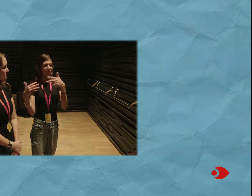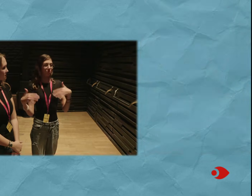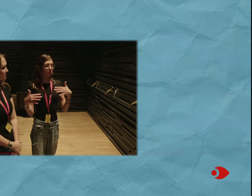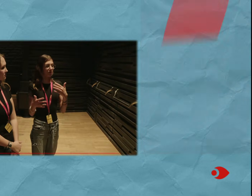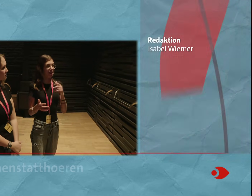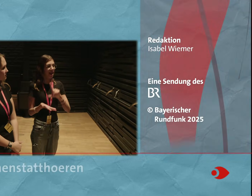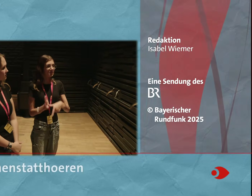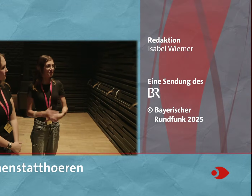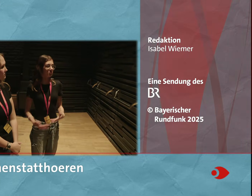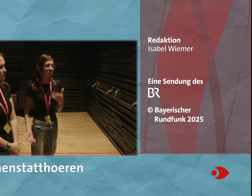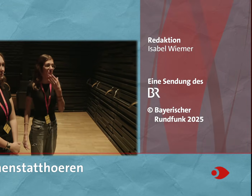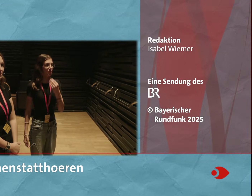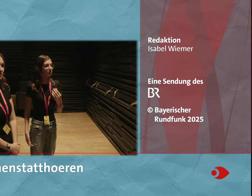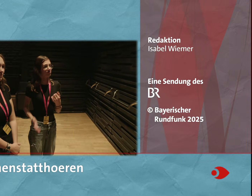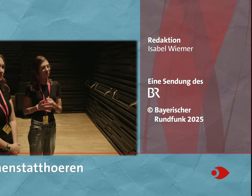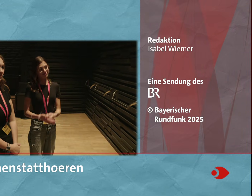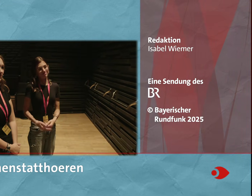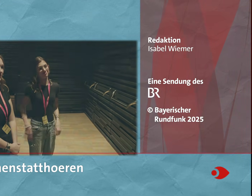hier auf der Bühne zu stehen. Tolle Leistung! War schön.